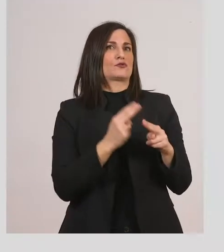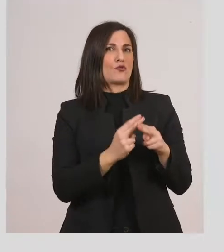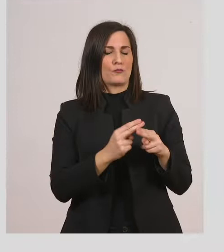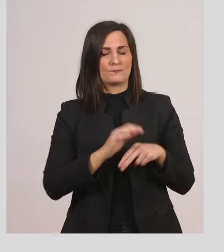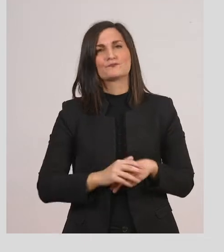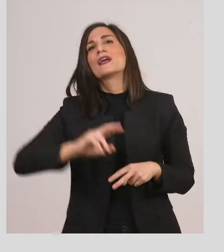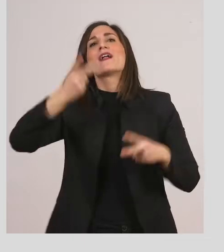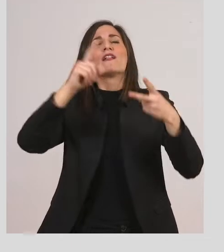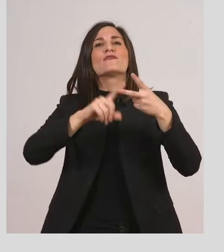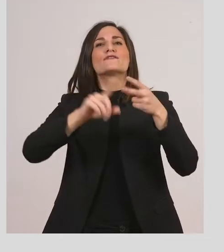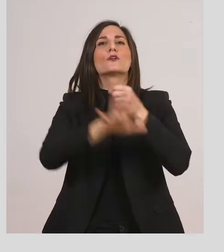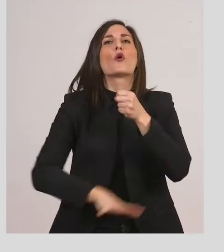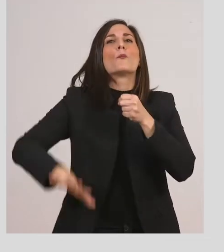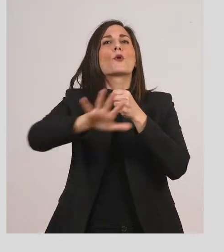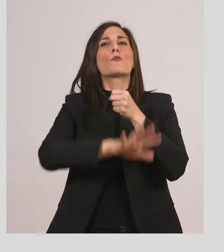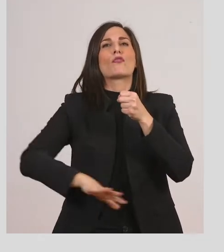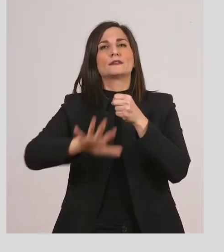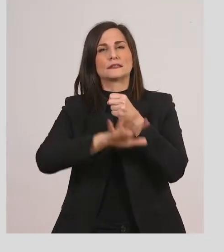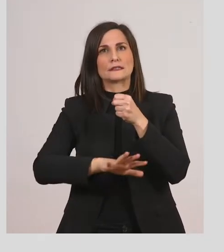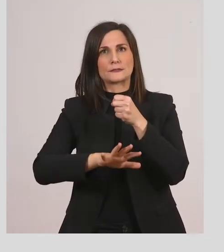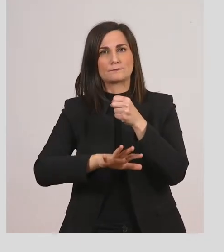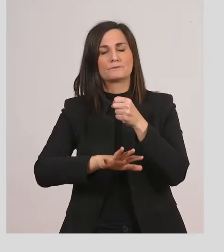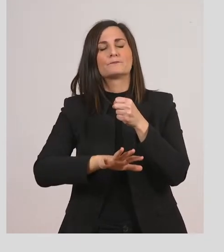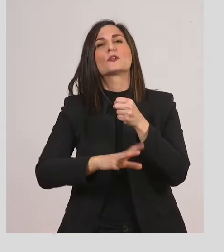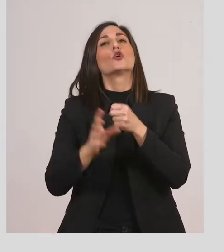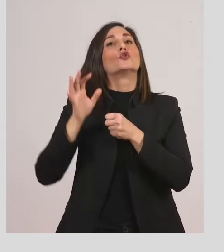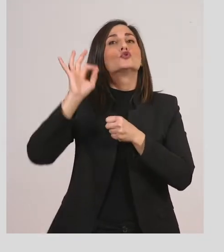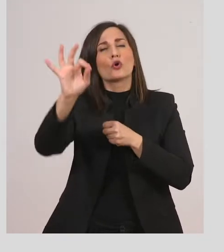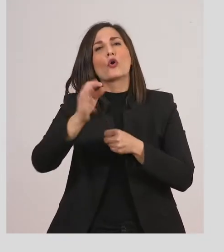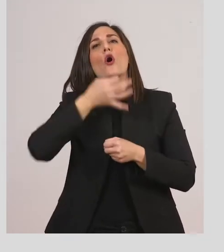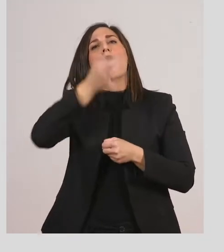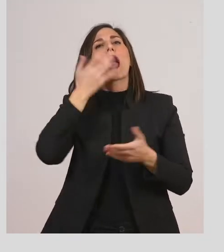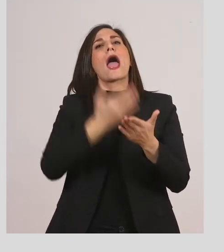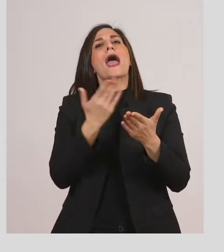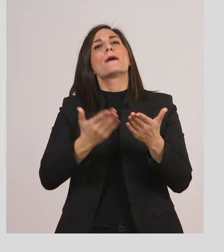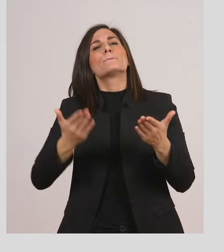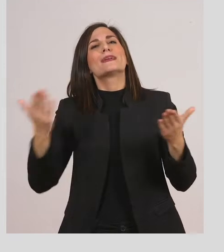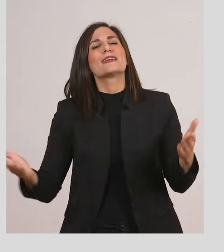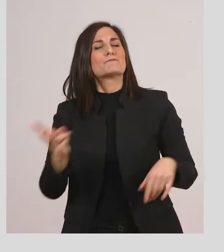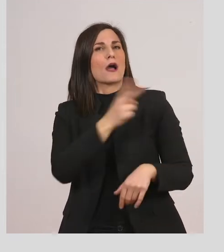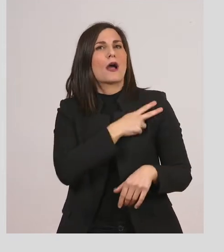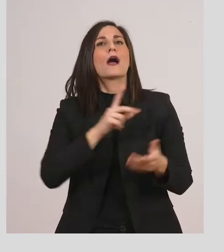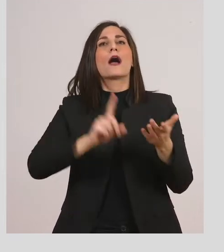Η δεύτερη προϋπόθεση που πρέπει να έχουμε για να έχουμε ένα ορθό επιχείρημα... είναι ότι πρέπει να είναι έγκυρο.